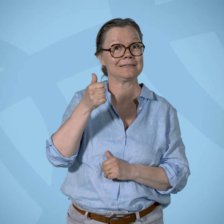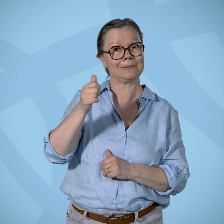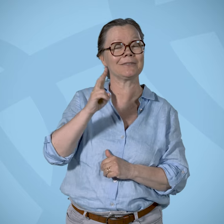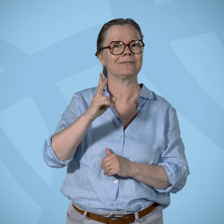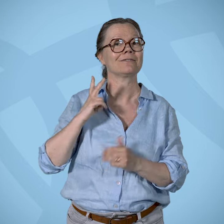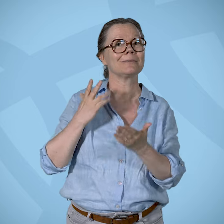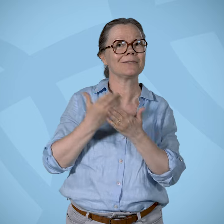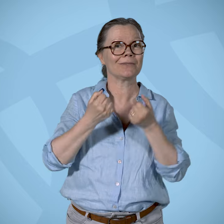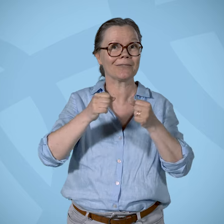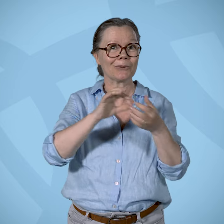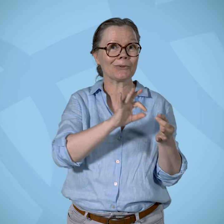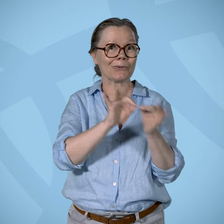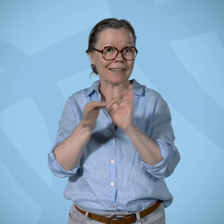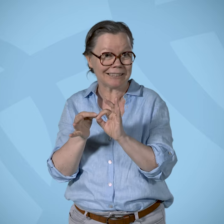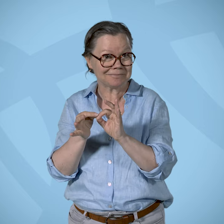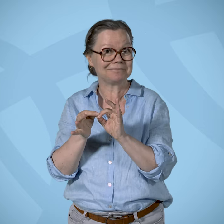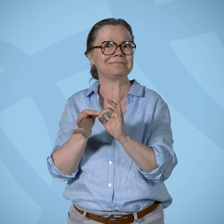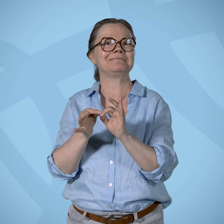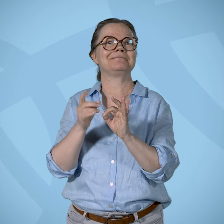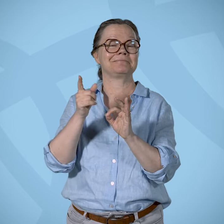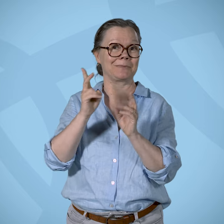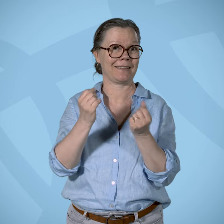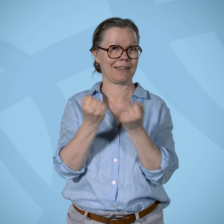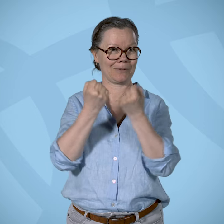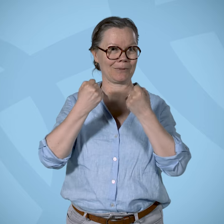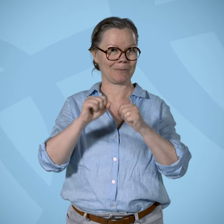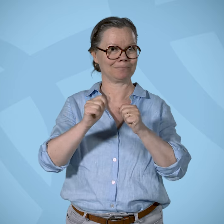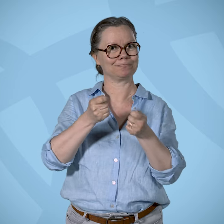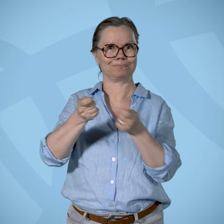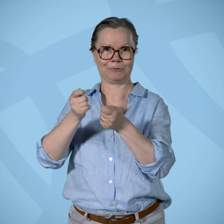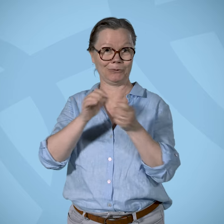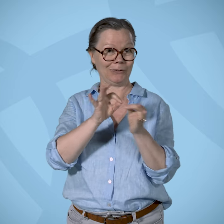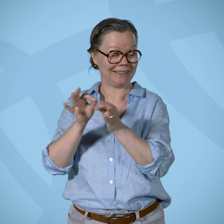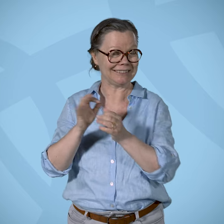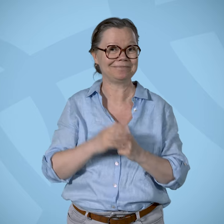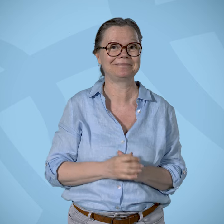Hän työskentelee vapaaehtoistoiminnan koordinaattorina ja koordinoi muun muassa kaveritoimintaa.